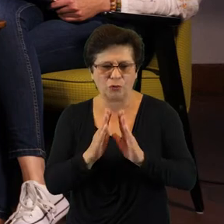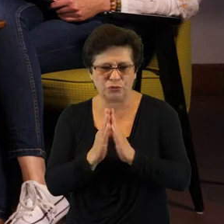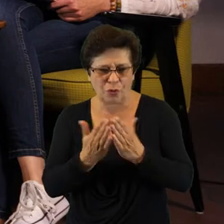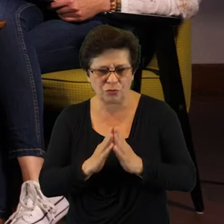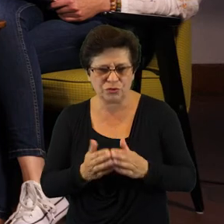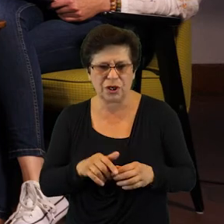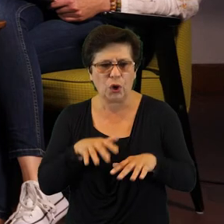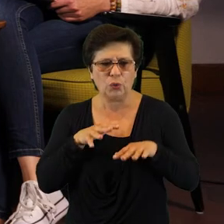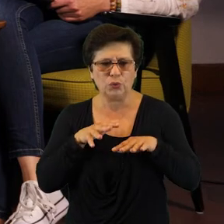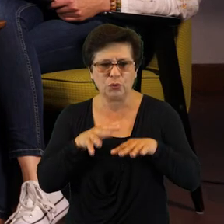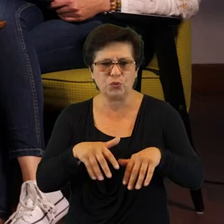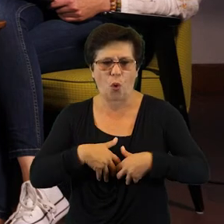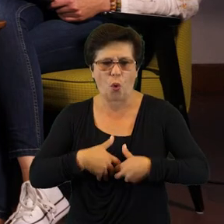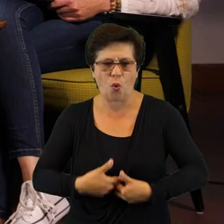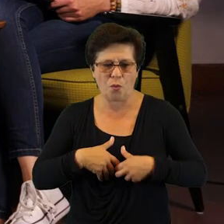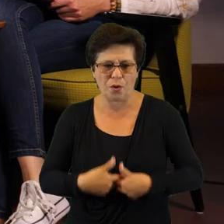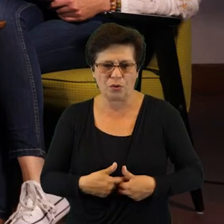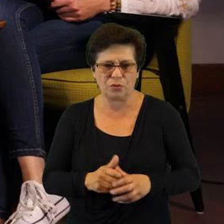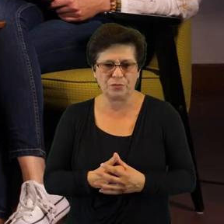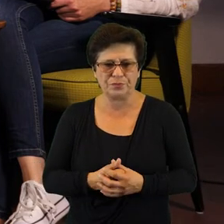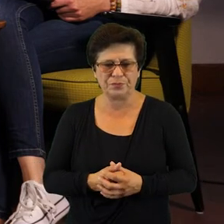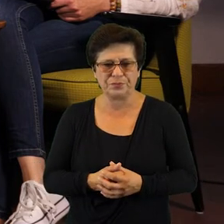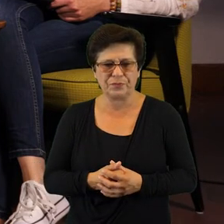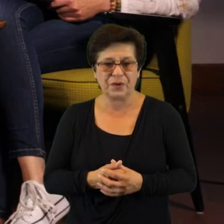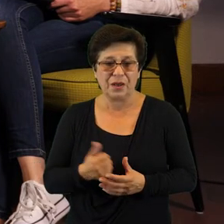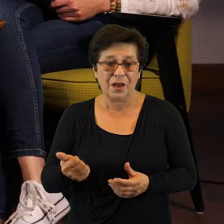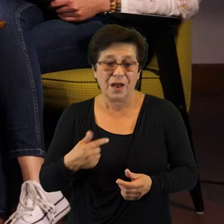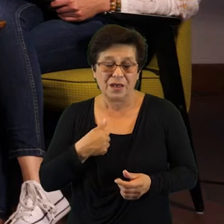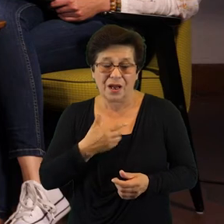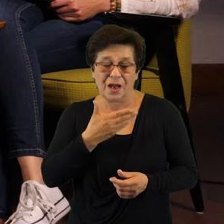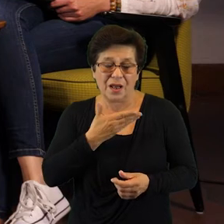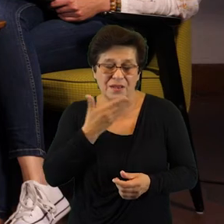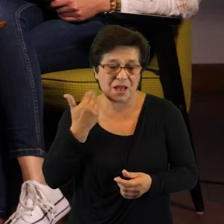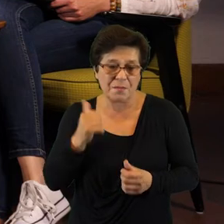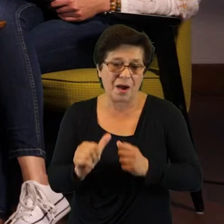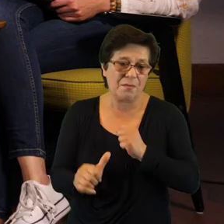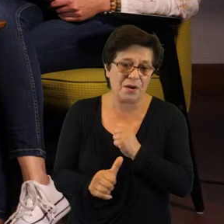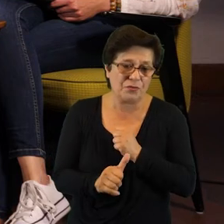w którym można rozpoznać humor Słonimskiego. Ja nie mam dowodów, że on znał Szaloma Abramowicza,